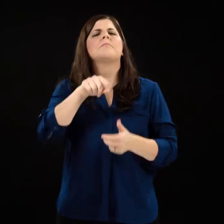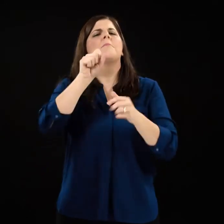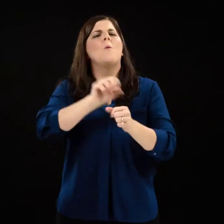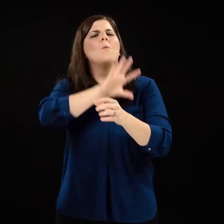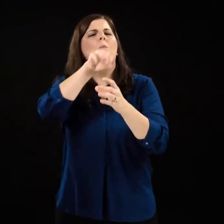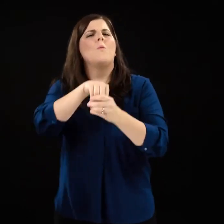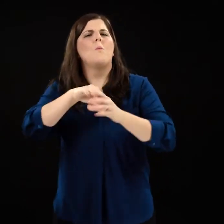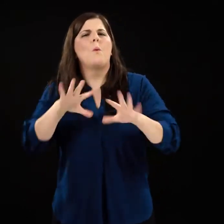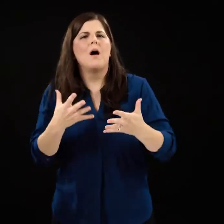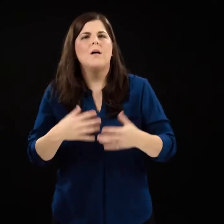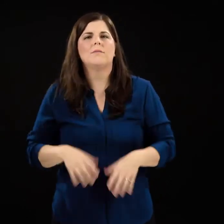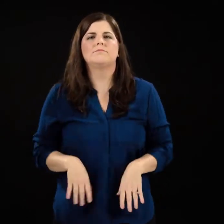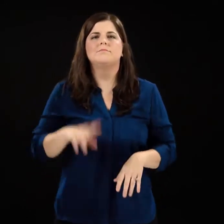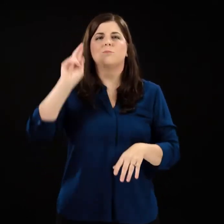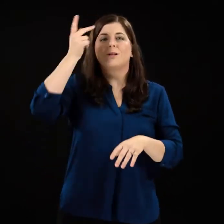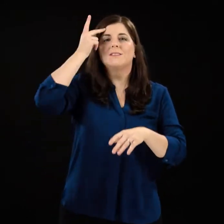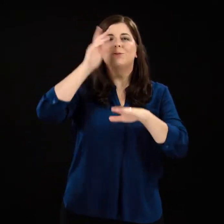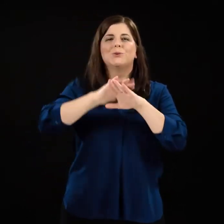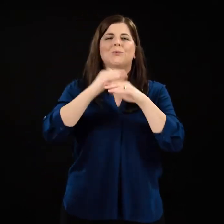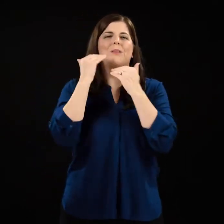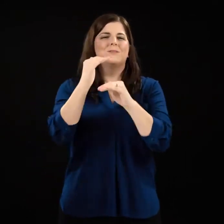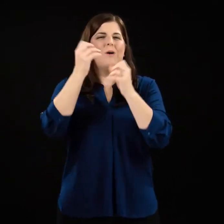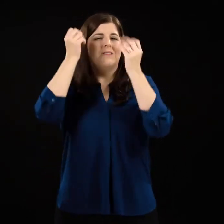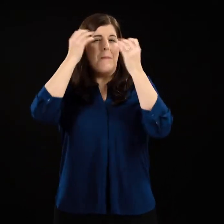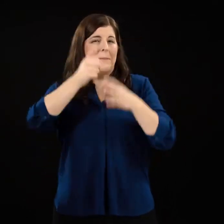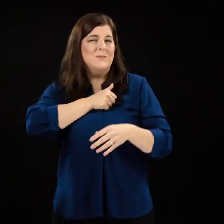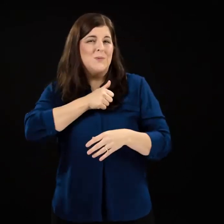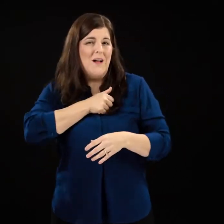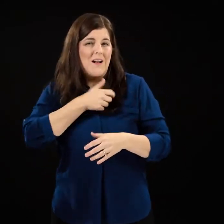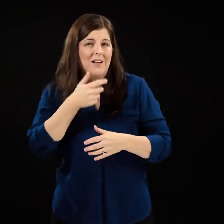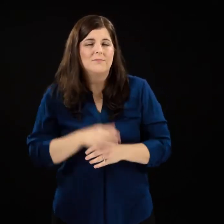Sur demande et sans frais, ces documents sont aussi fournis